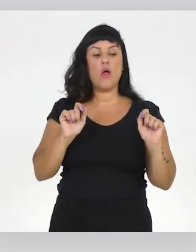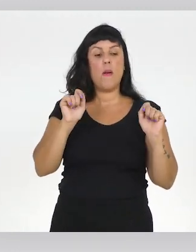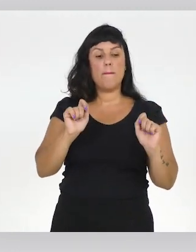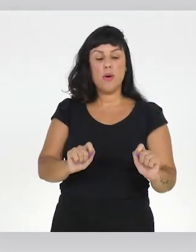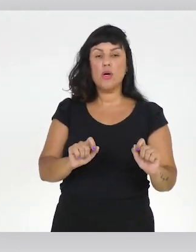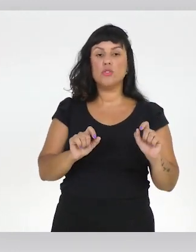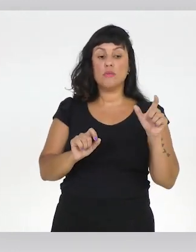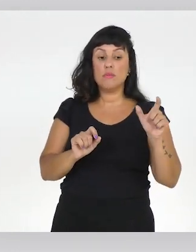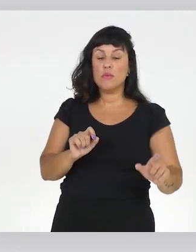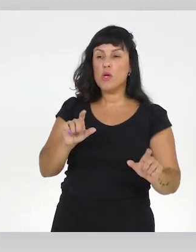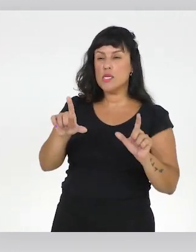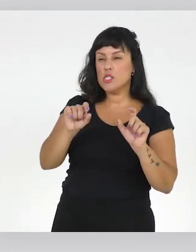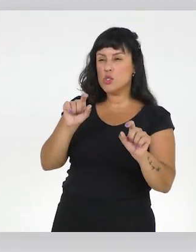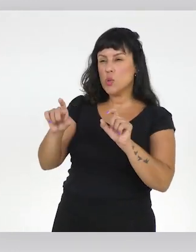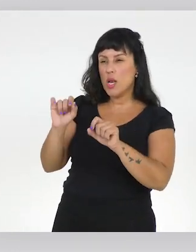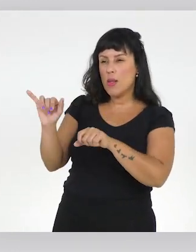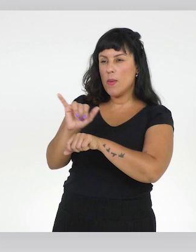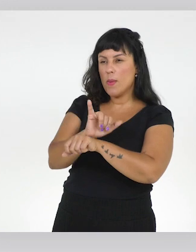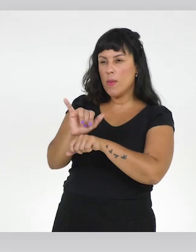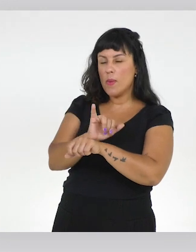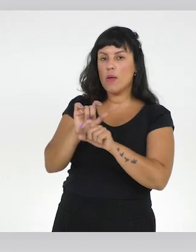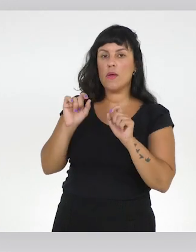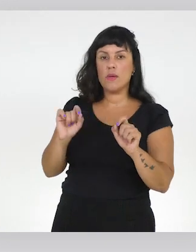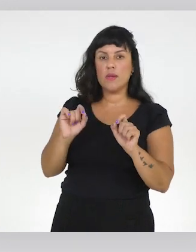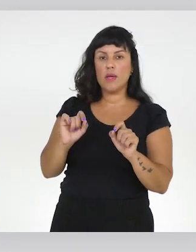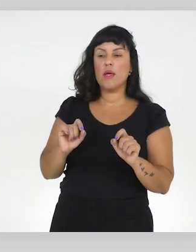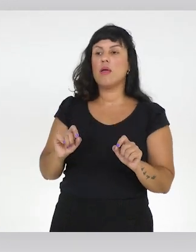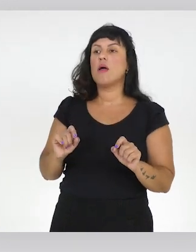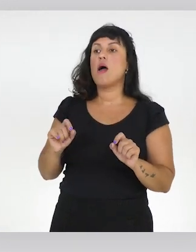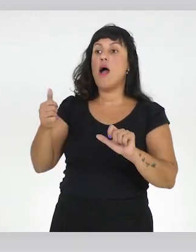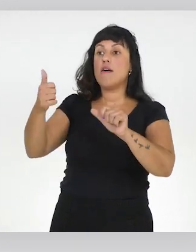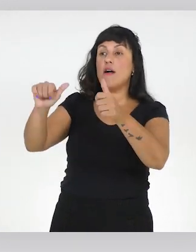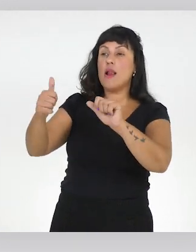que ocasionam a dor. Essas são informações dos principais